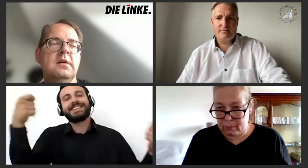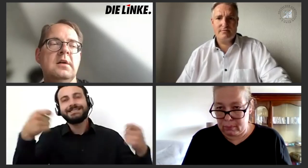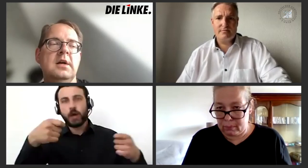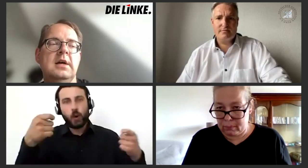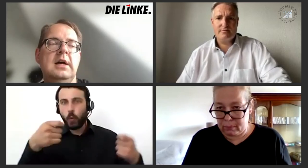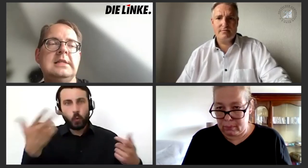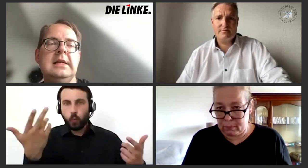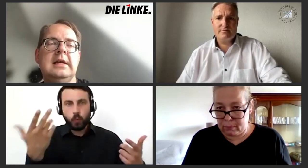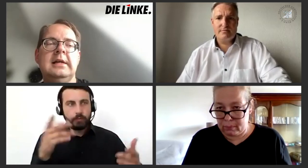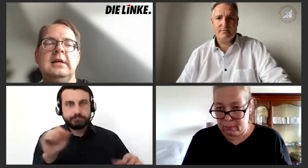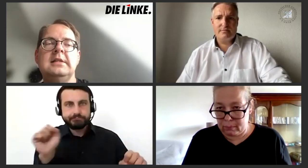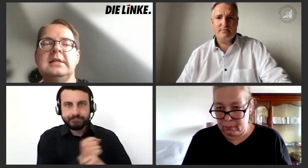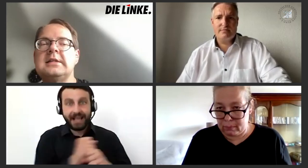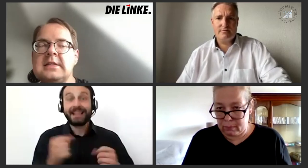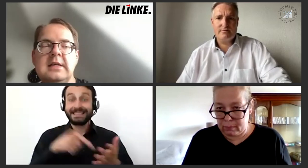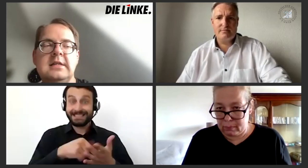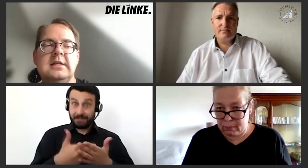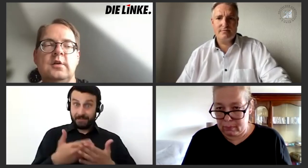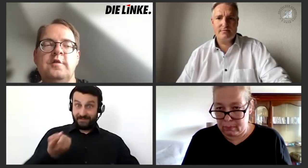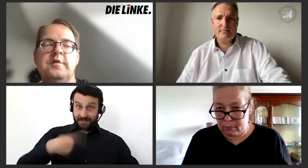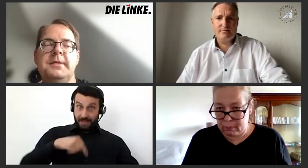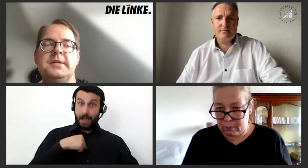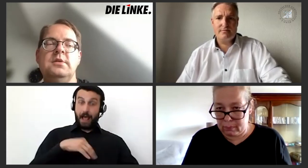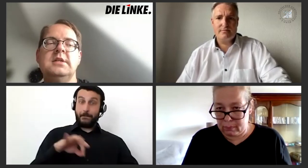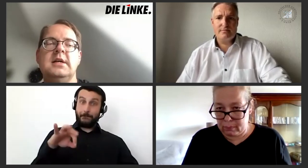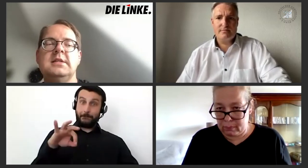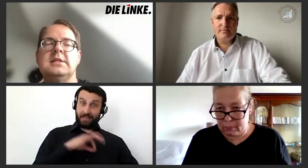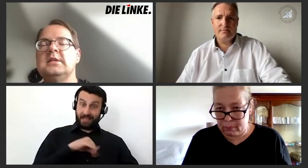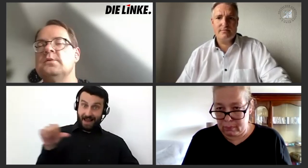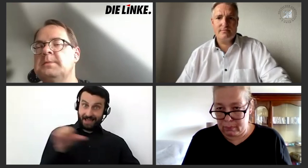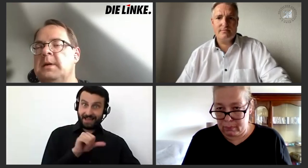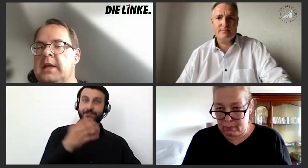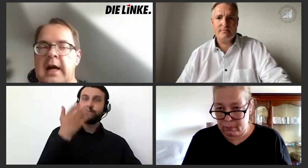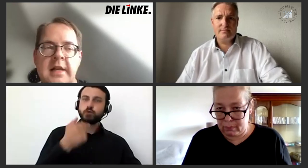nicht geklärt wäre. Deswegen wollen wir, als Linke, ein garantiertes Recht auf persönliche